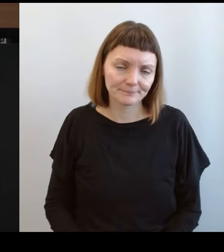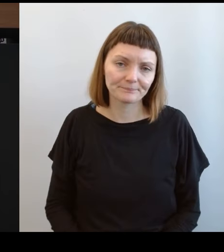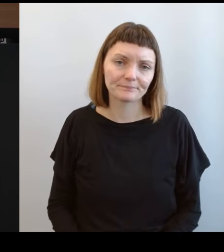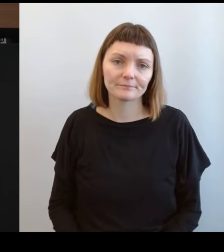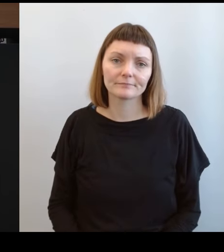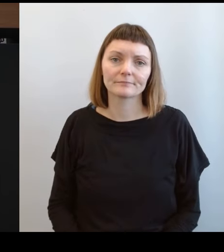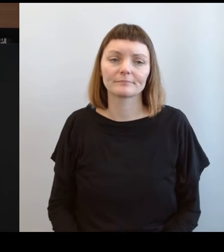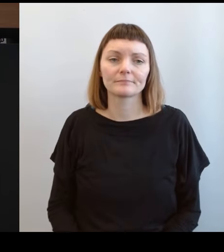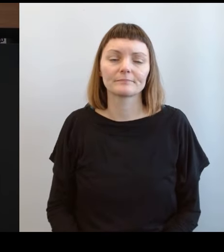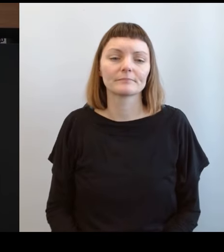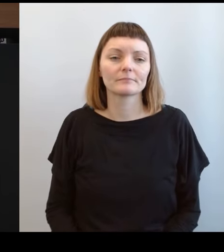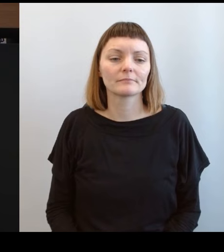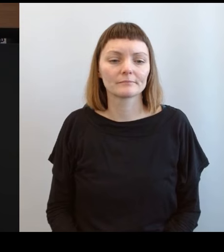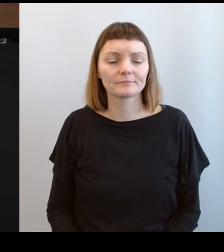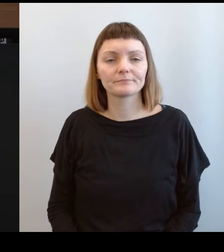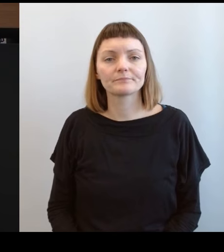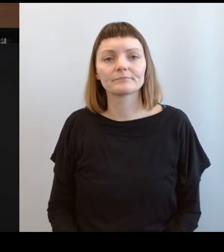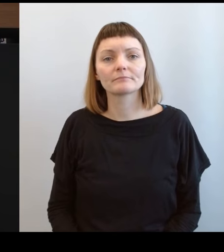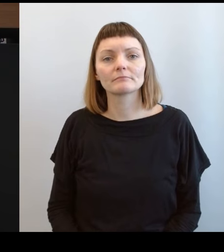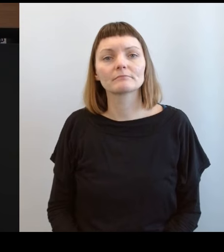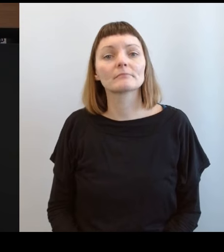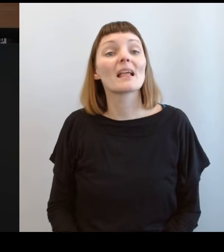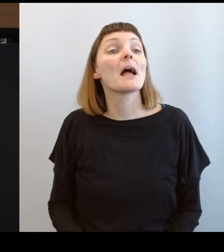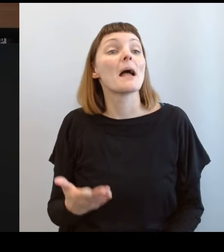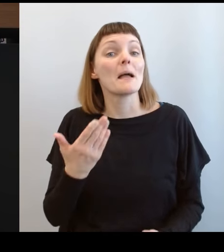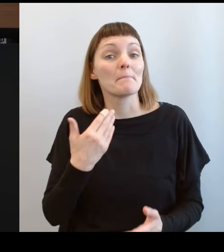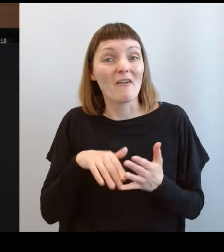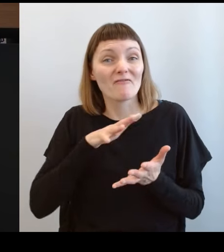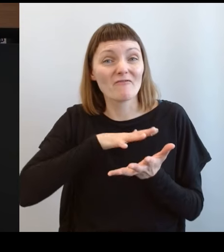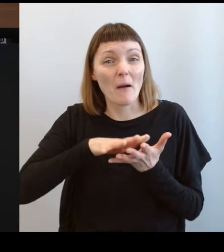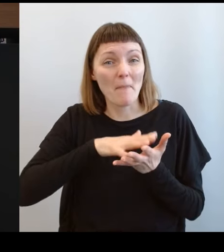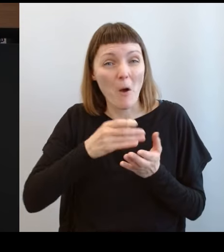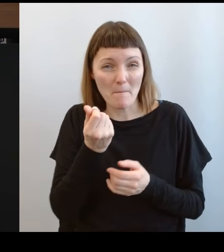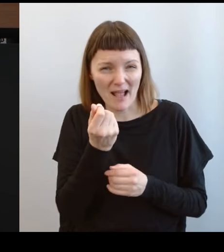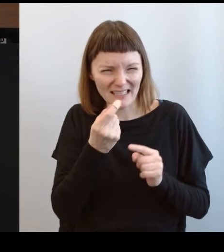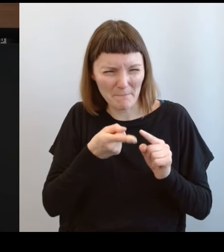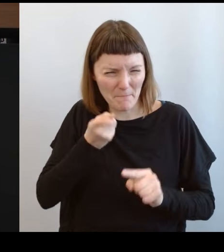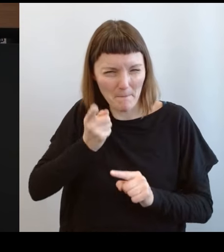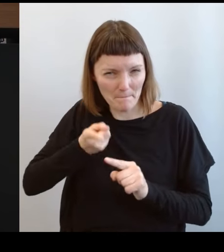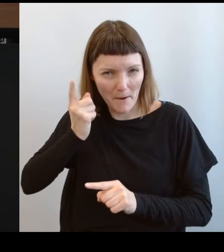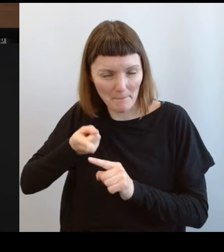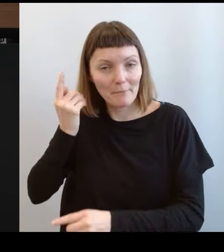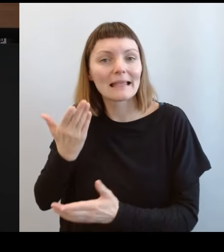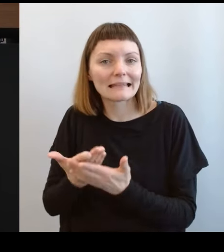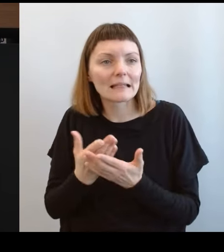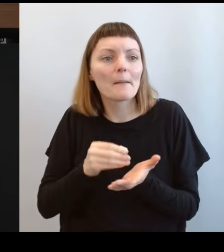Menschen besser vor dem uferlosen Anstieg der Indexmieten schützen. Eine wirksame Kappung ist hier dringend notwendig.